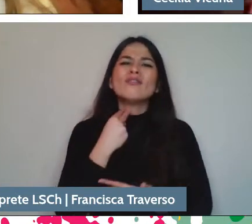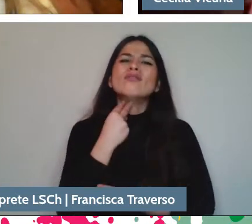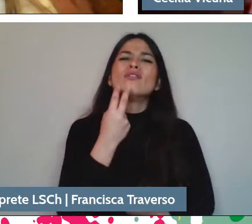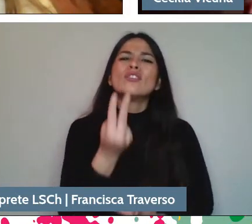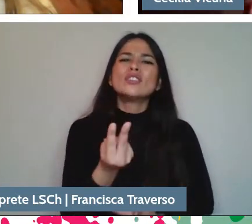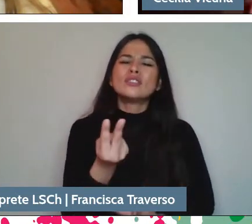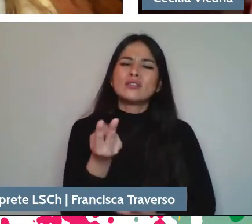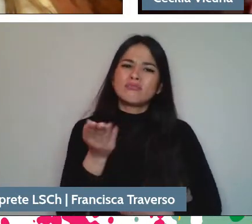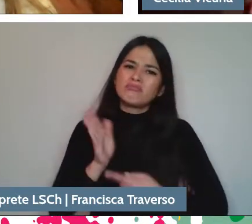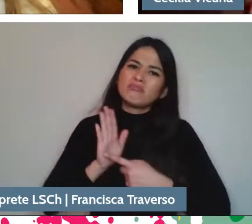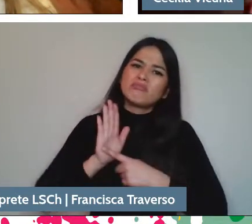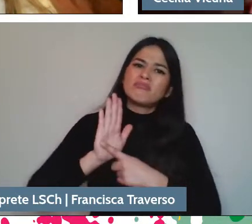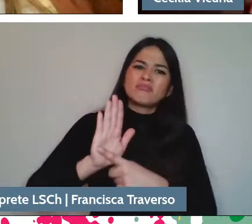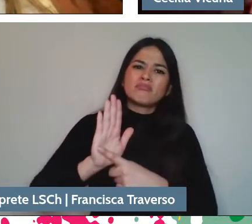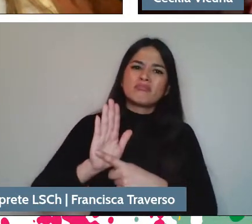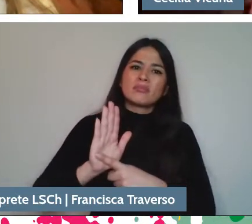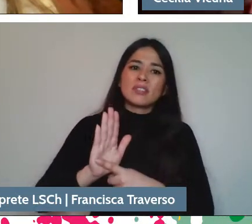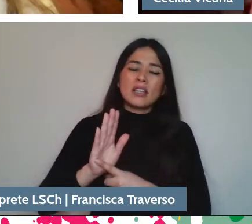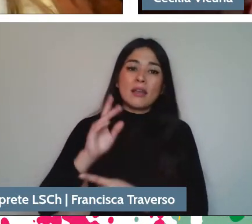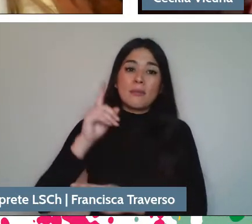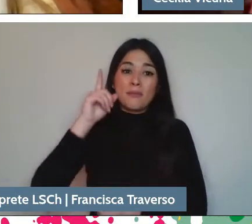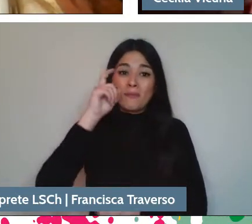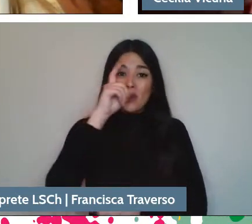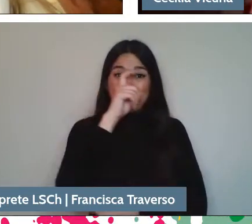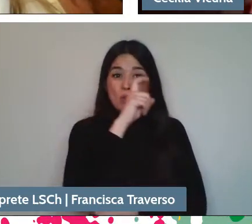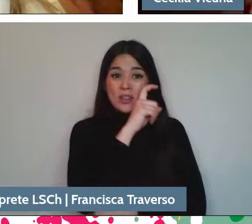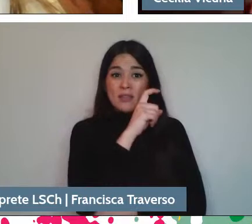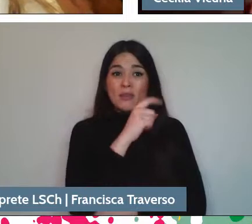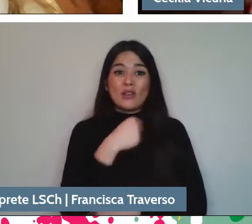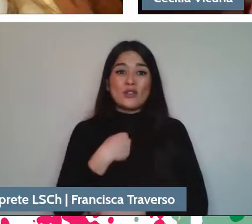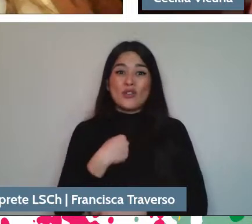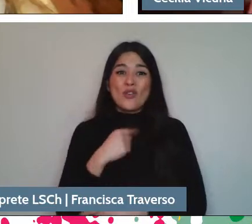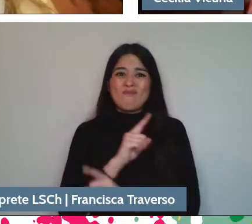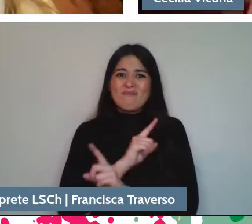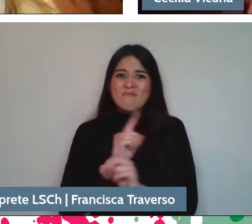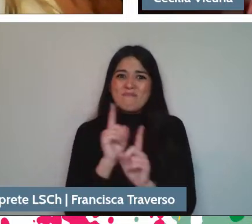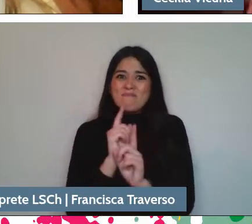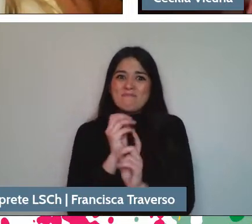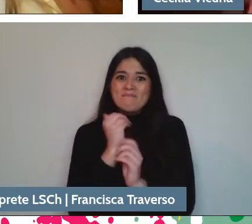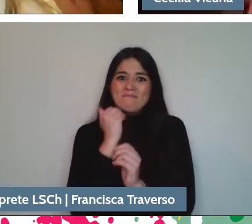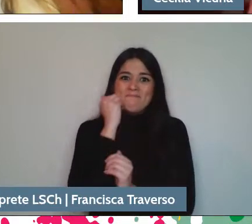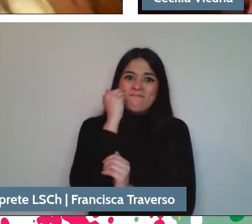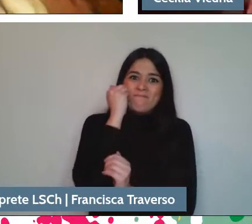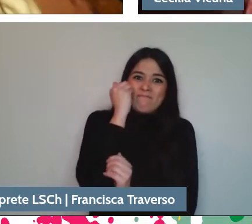A mi me pasa que a mi me gusta mucho cantar, pero creo que no me atrevería a cantar en publico.